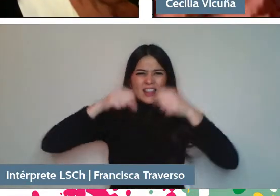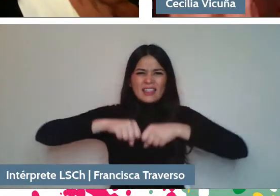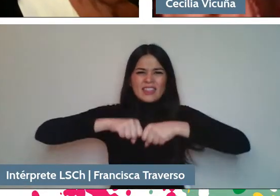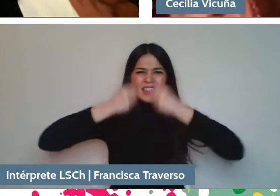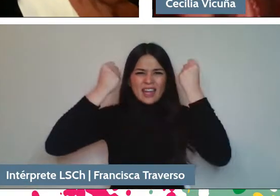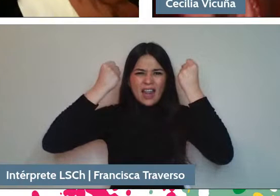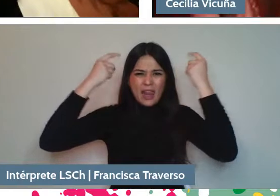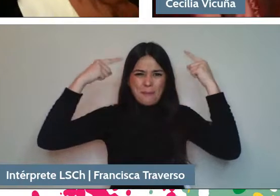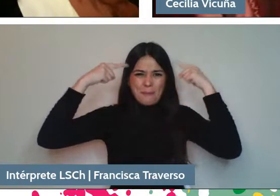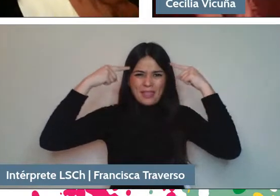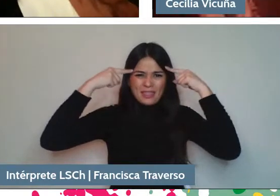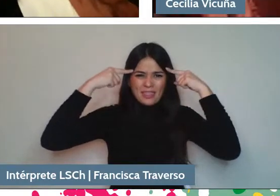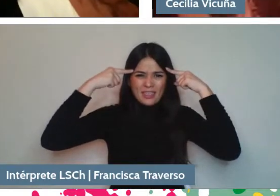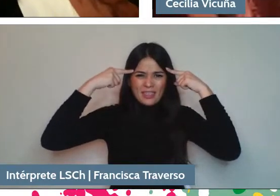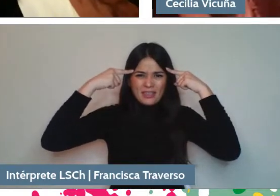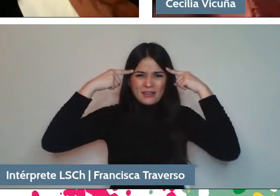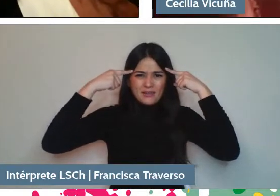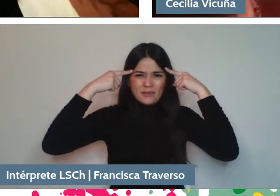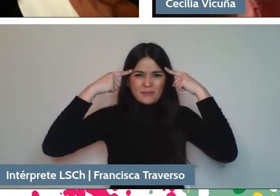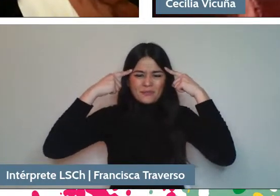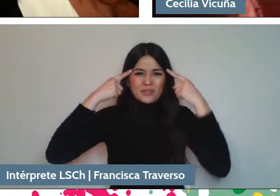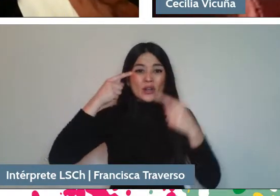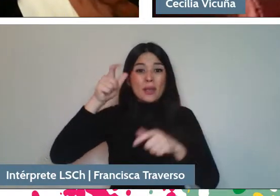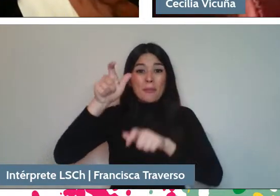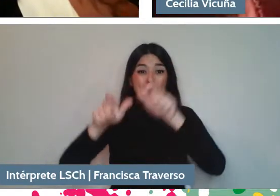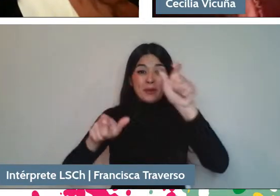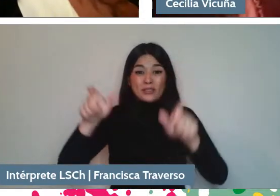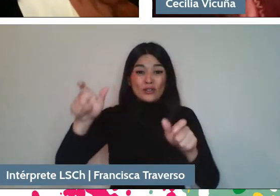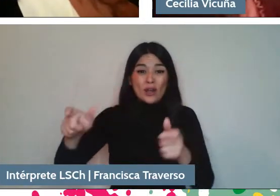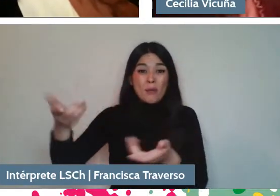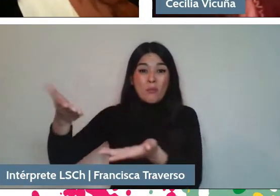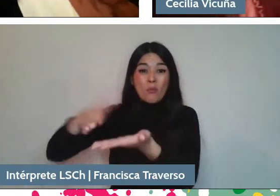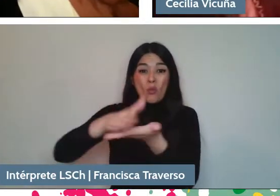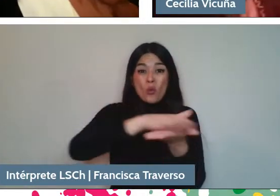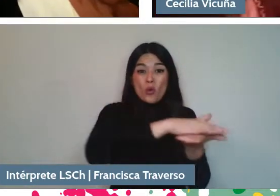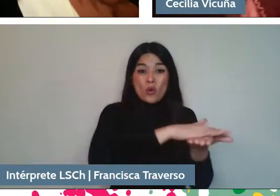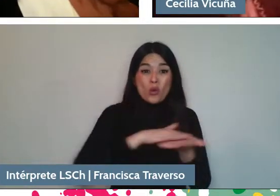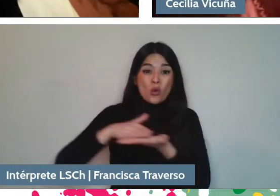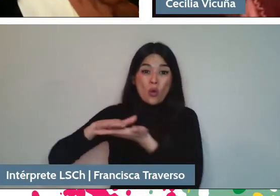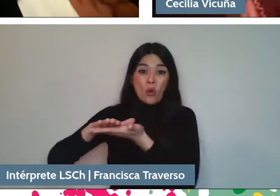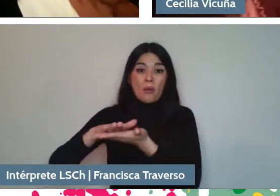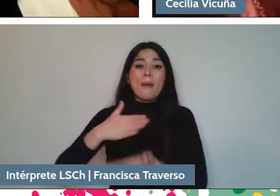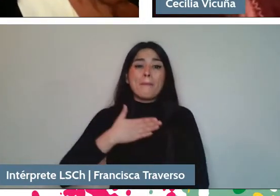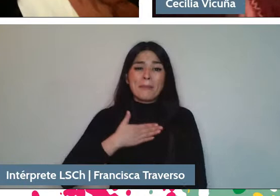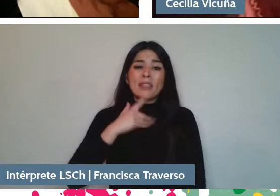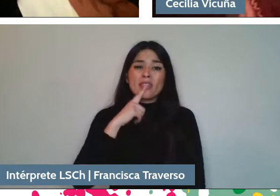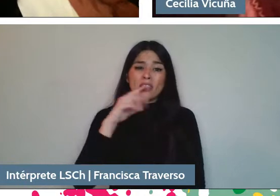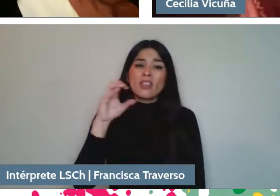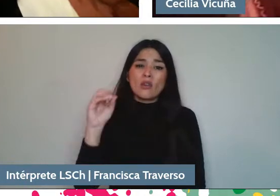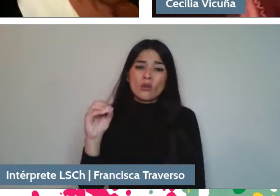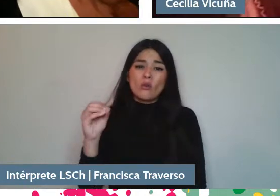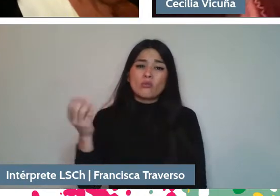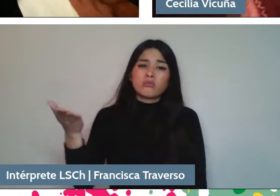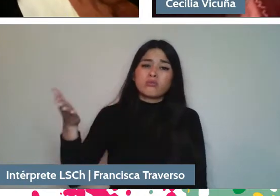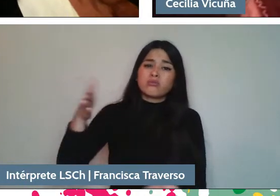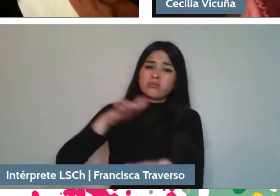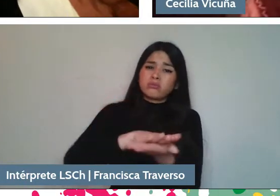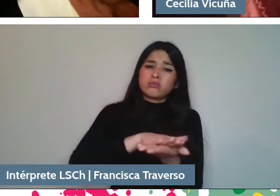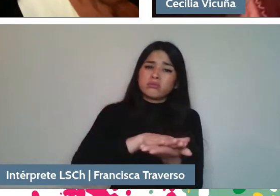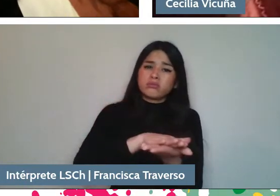sino que murieron miles de personas, entre ellas murió uno de los tíos, Entonces... desaparecido...